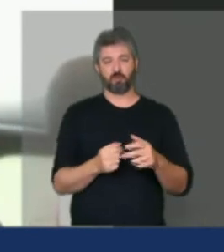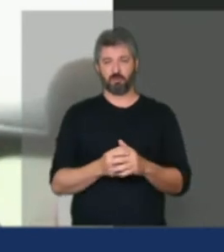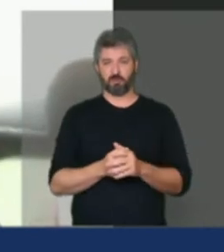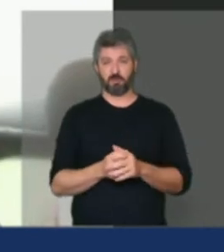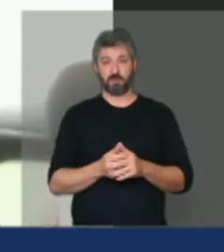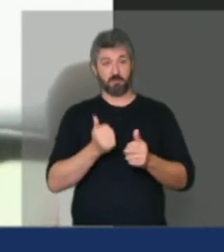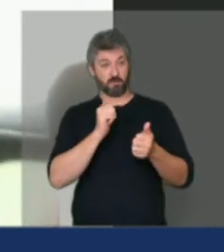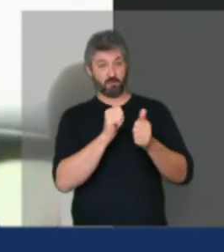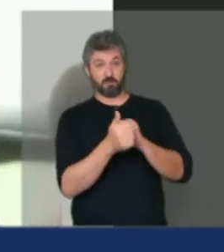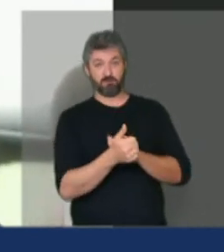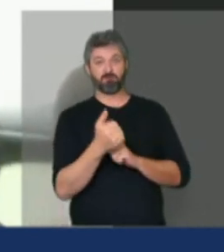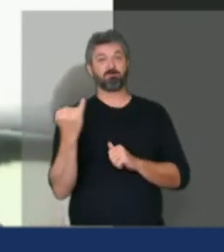IMPORTANTE PARA A SAÚDE DAS PESSOAS O QUANTO QUE O ESPORTE